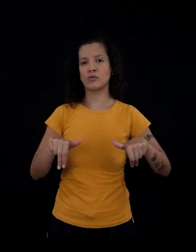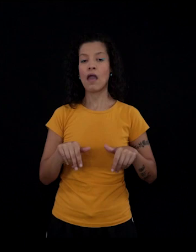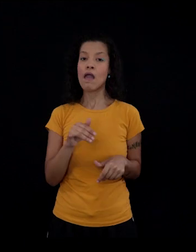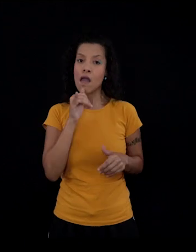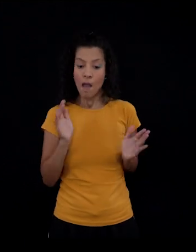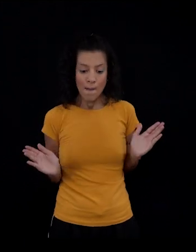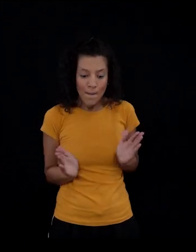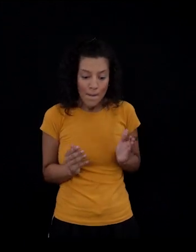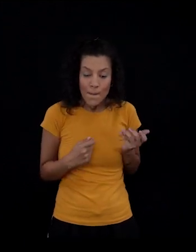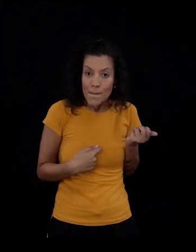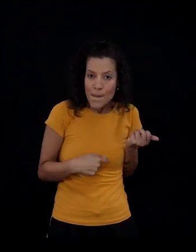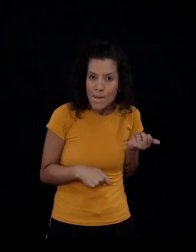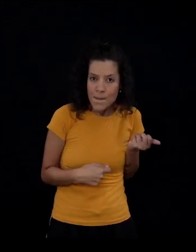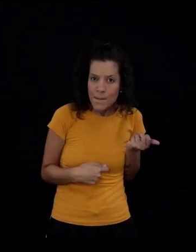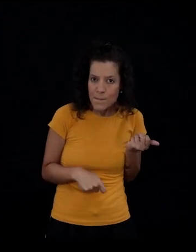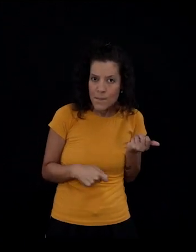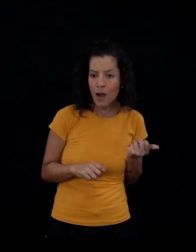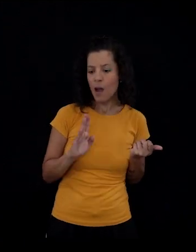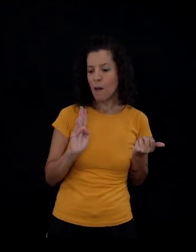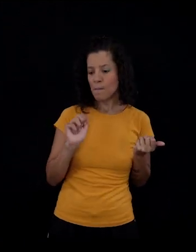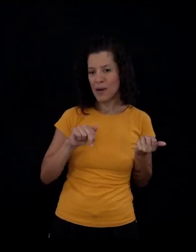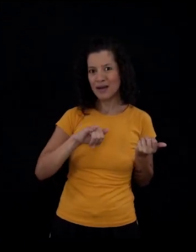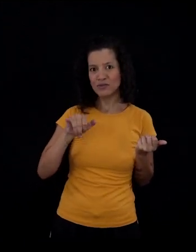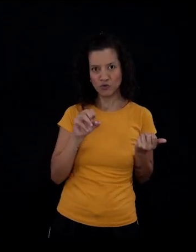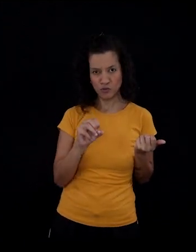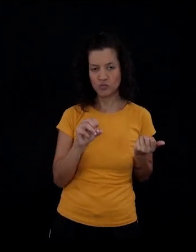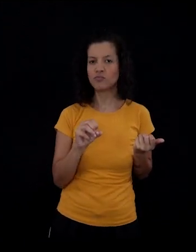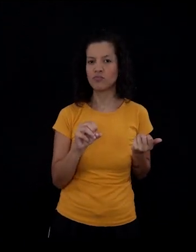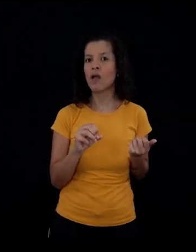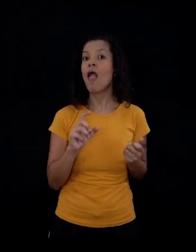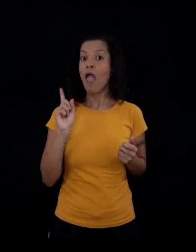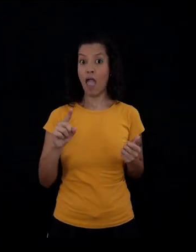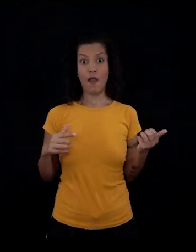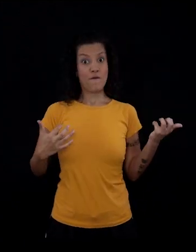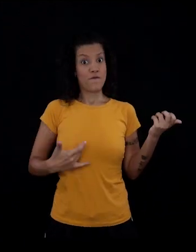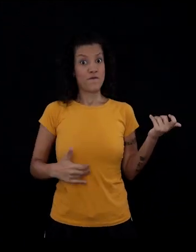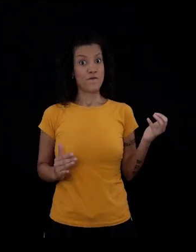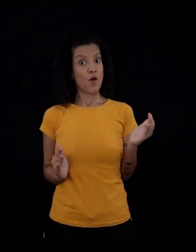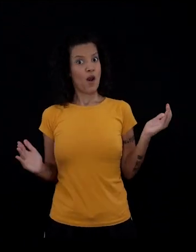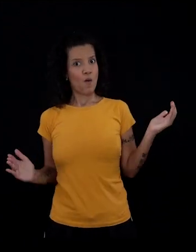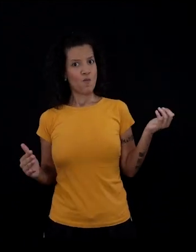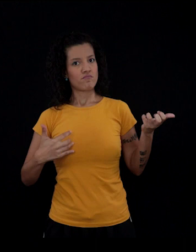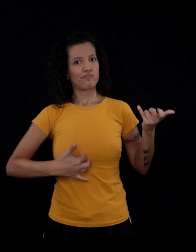porque eles descobriram uma forma de fazer um instrumento, menor que um violão,